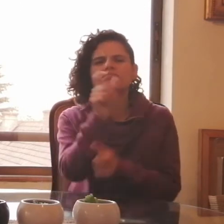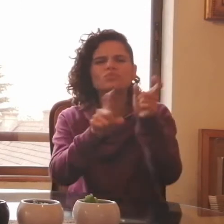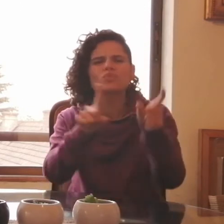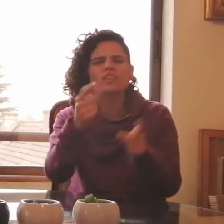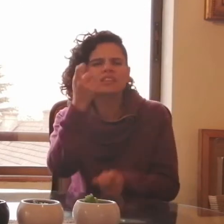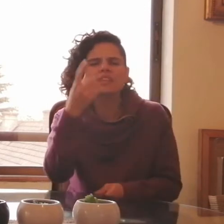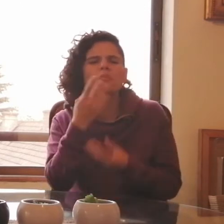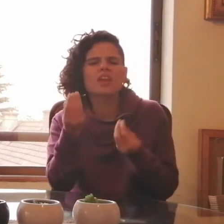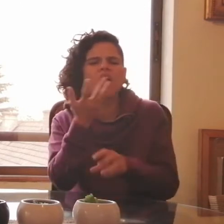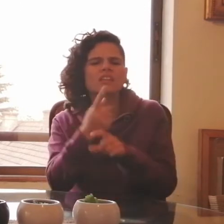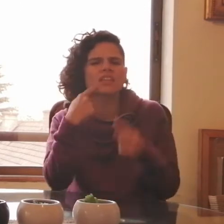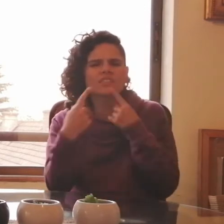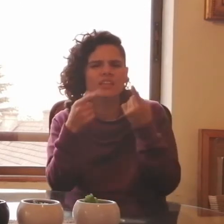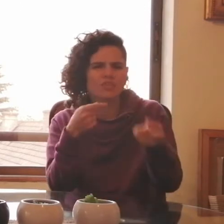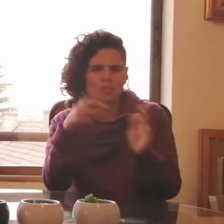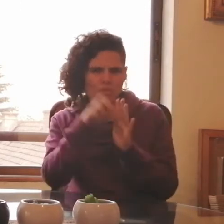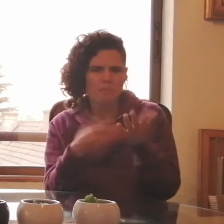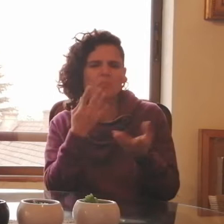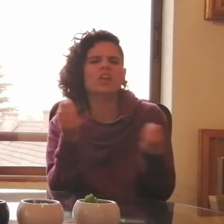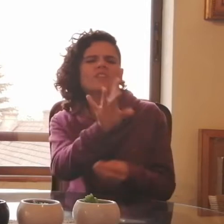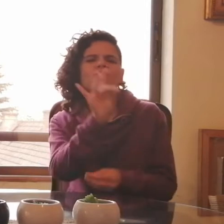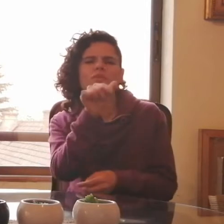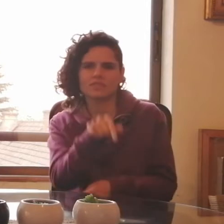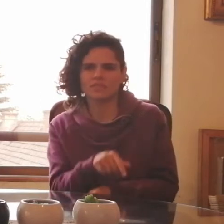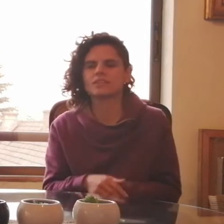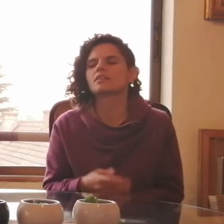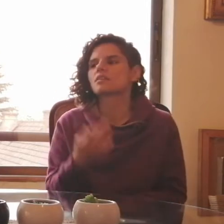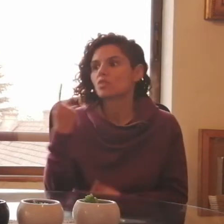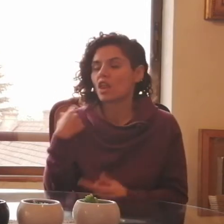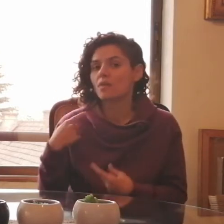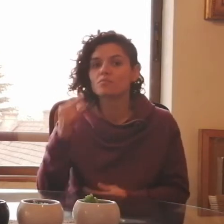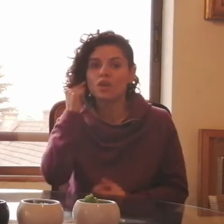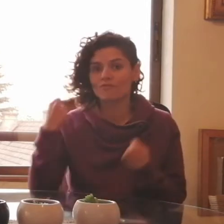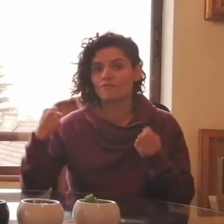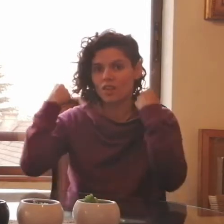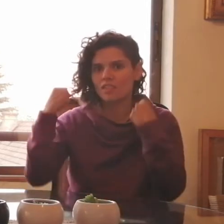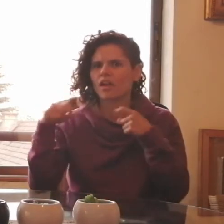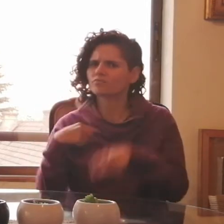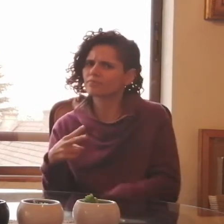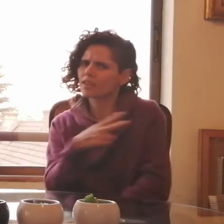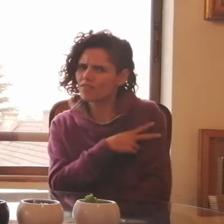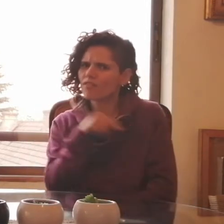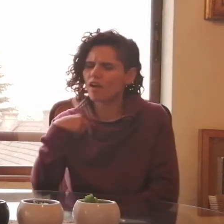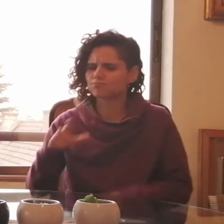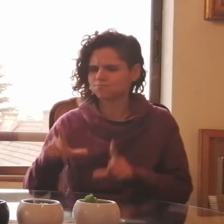entrevistada en este programa hoy mujeres poderosas la mujer a la cabeza de todosjuntosradio